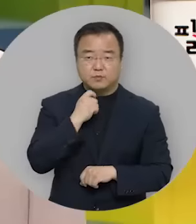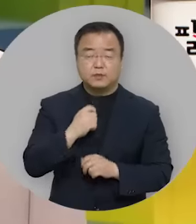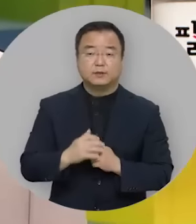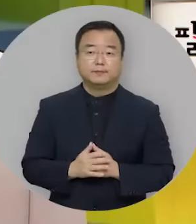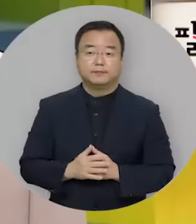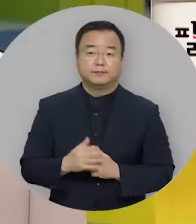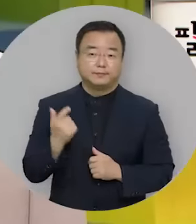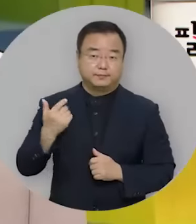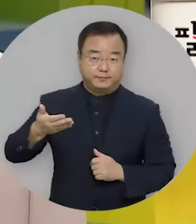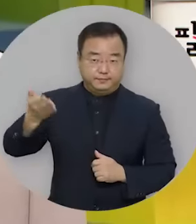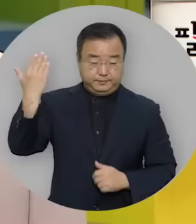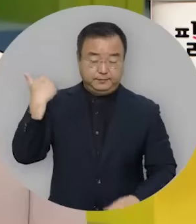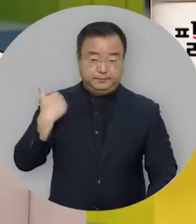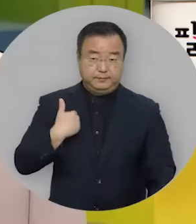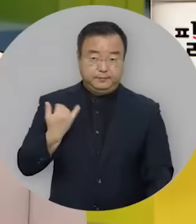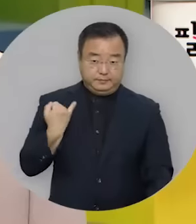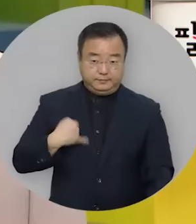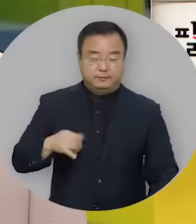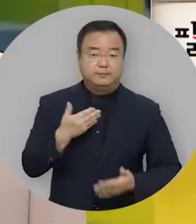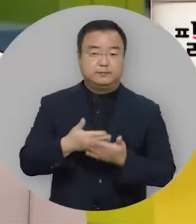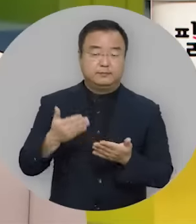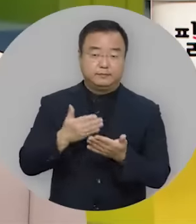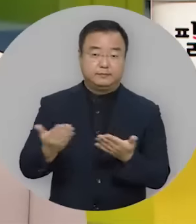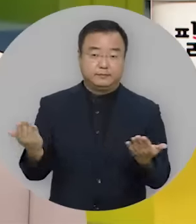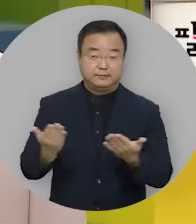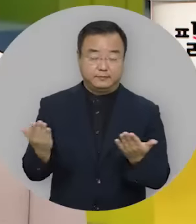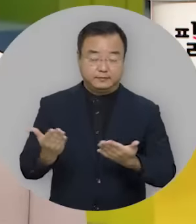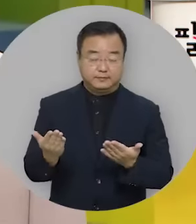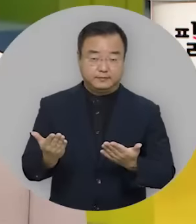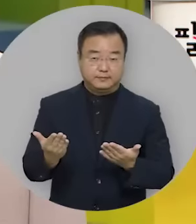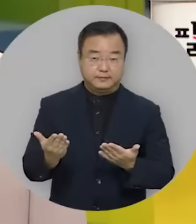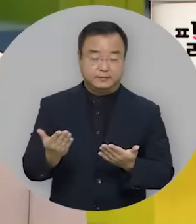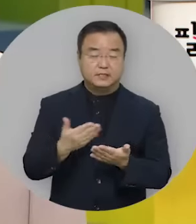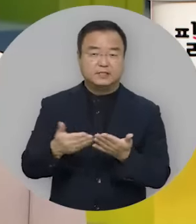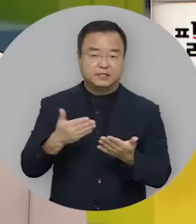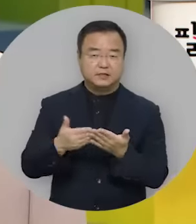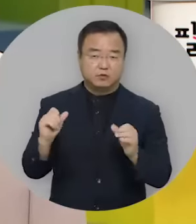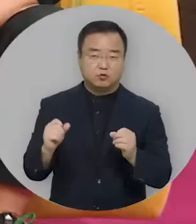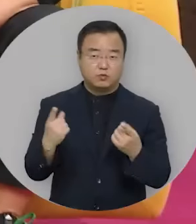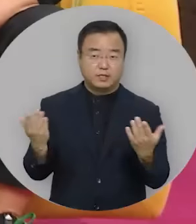예전에 은혜가 그림을 그리면서 직업을 한 번 가진 적이 있어요.